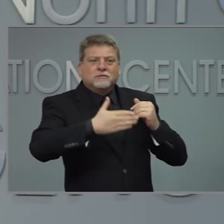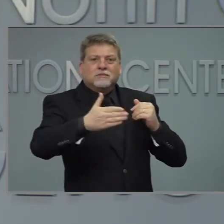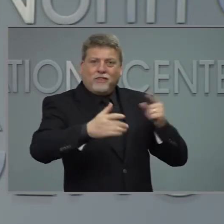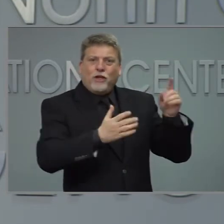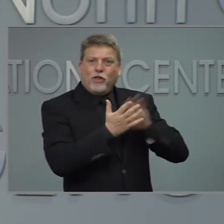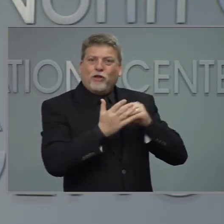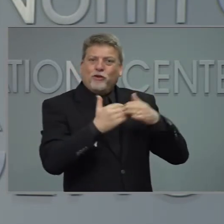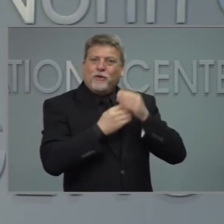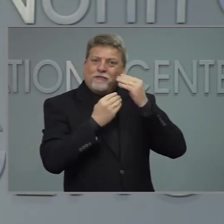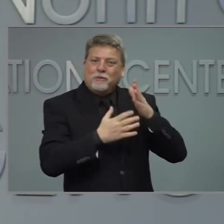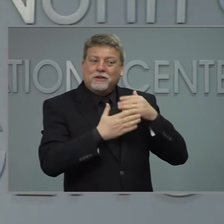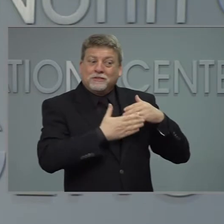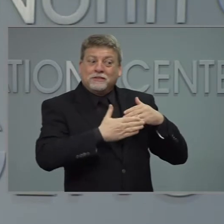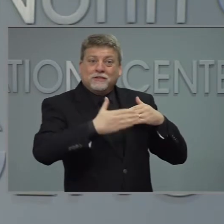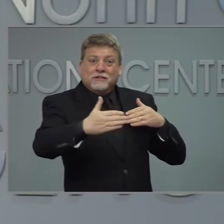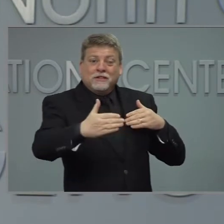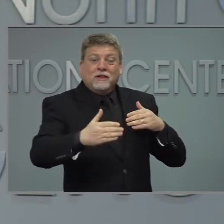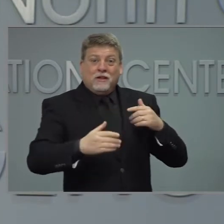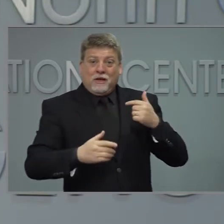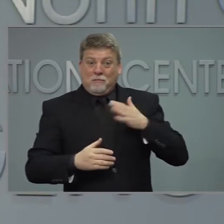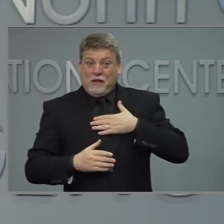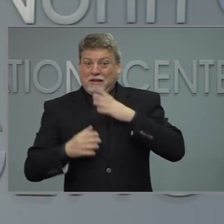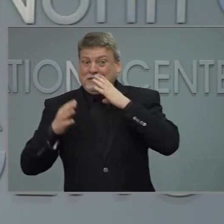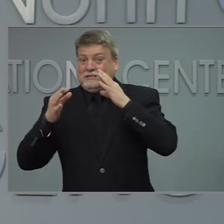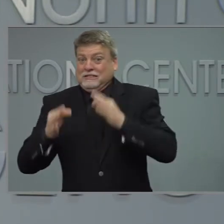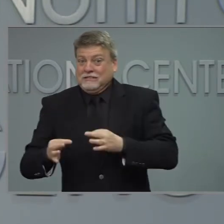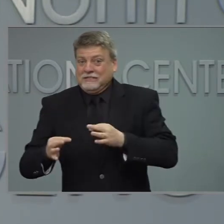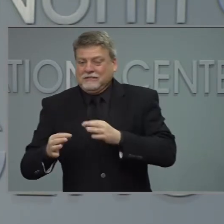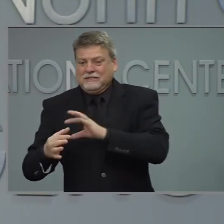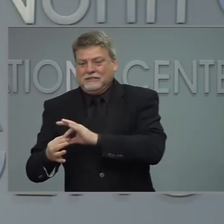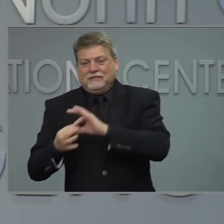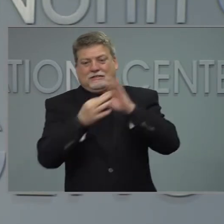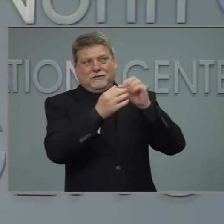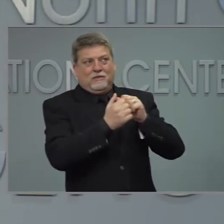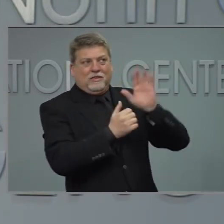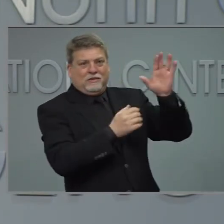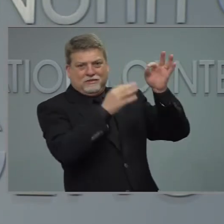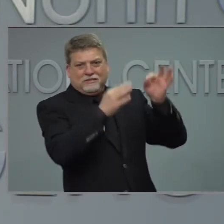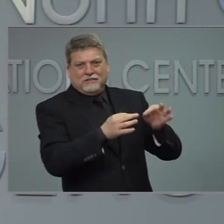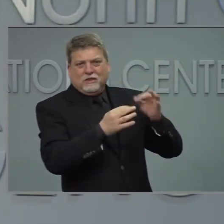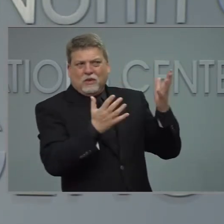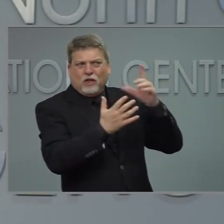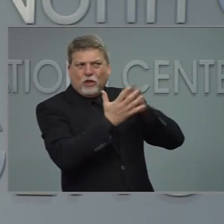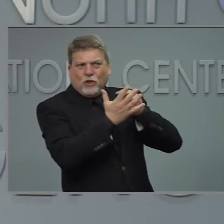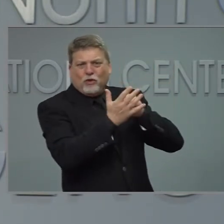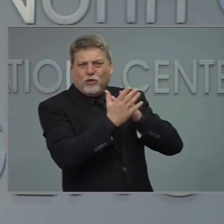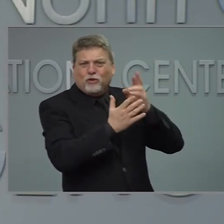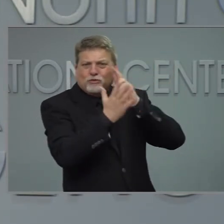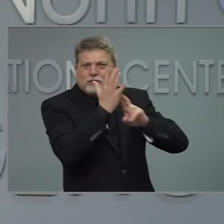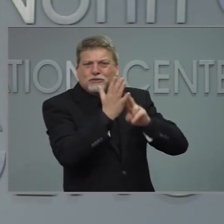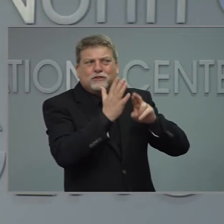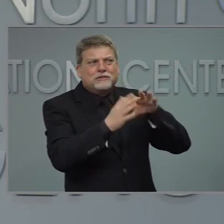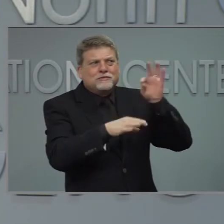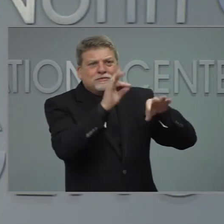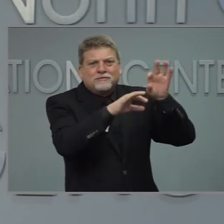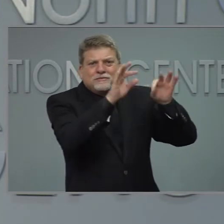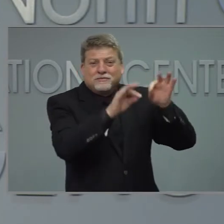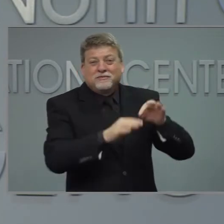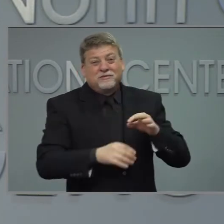Tratamos de que cualquier tipo de restricción o clausuras reflejen lo que estamos aprendiendo.